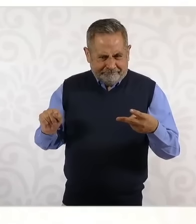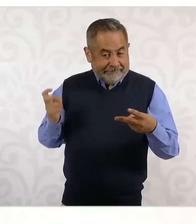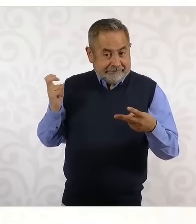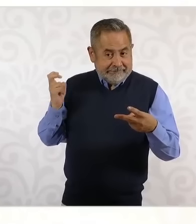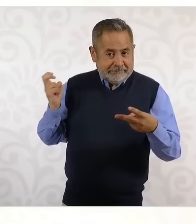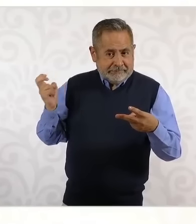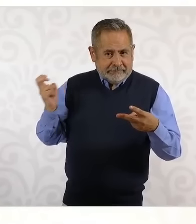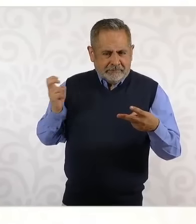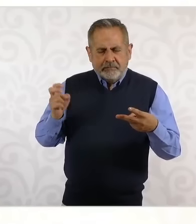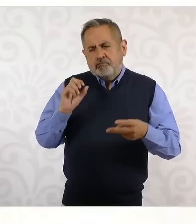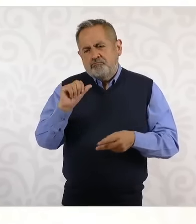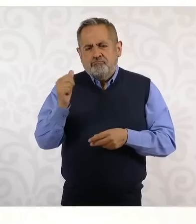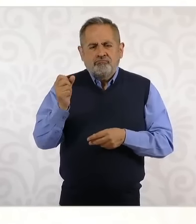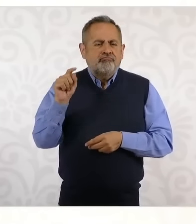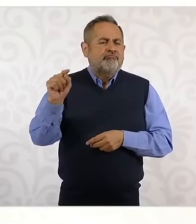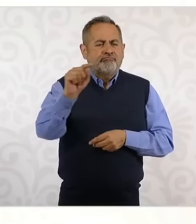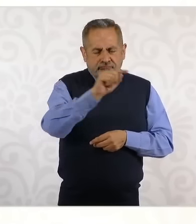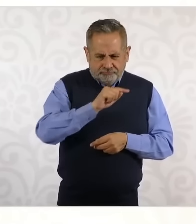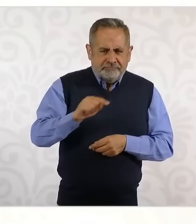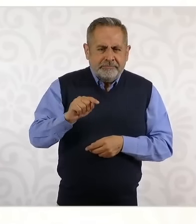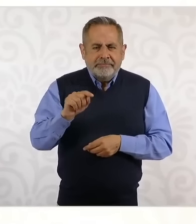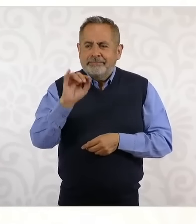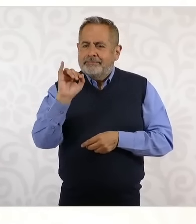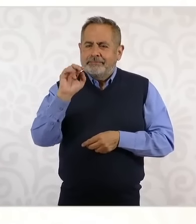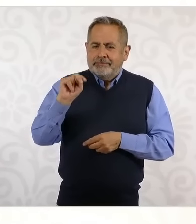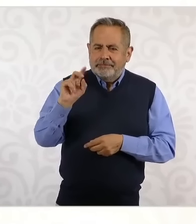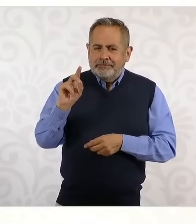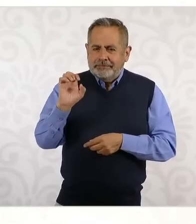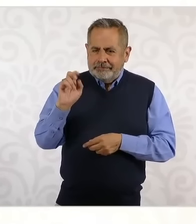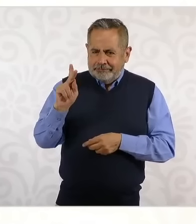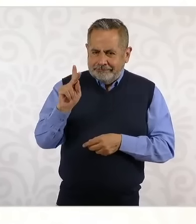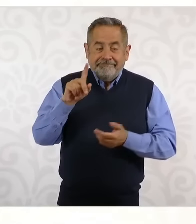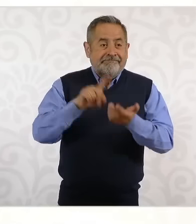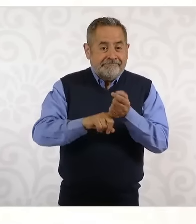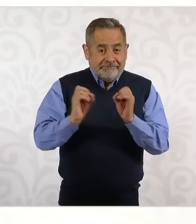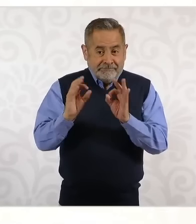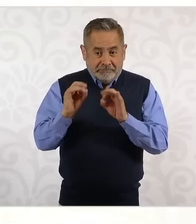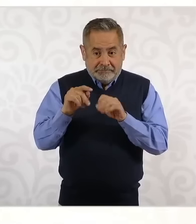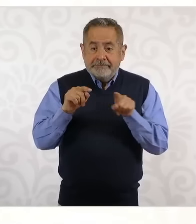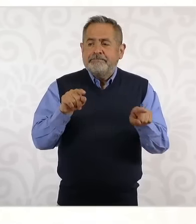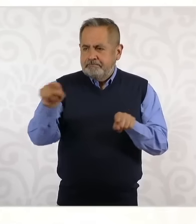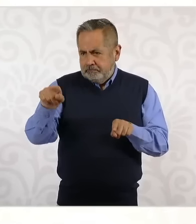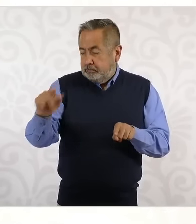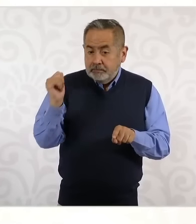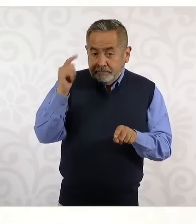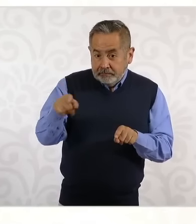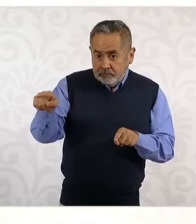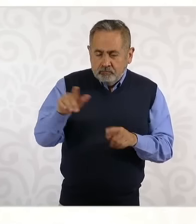eh sucursales que tiene a su disposición el INDEP. Eh, y de esta manera, eh, si se fijan a lo largo